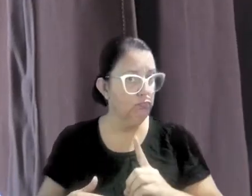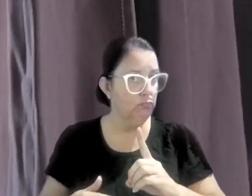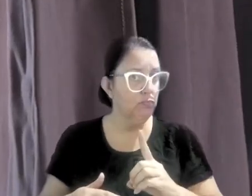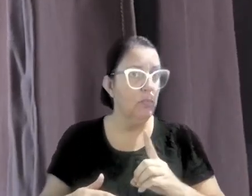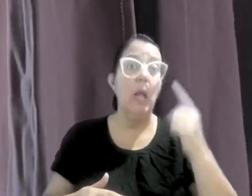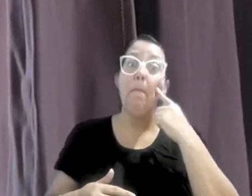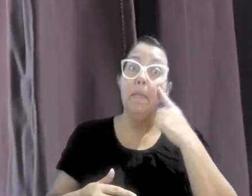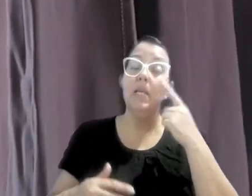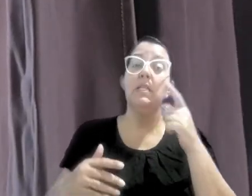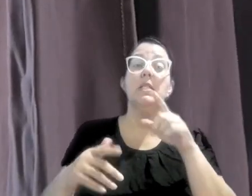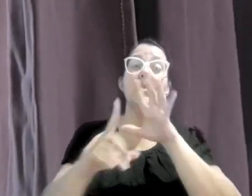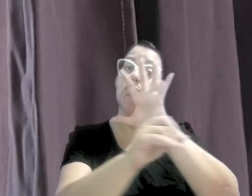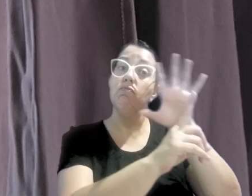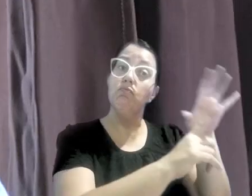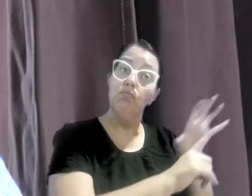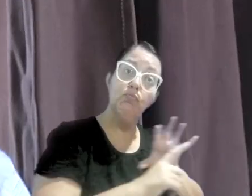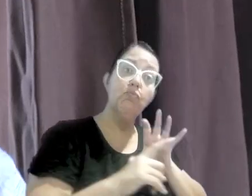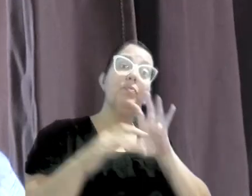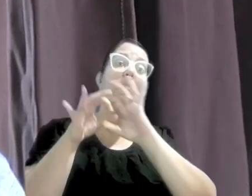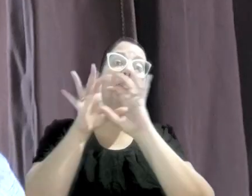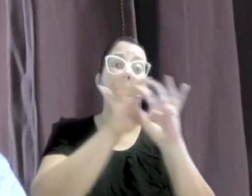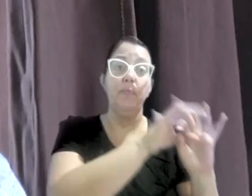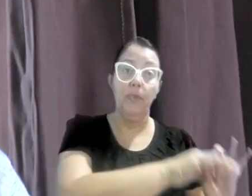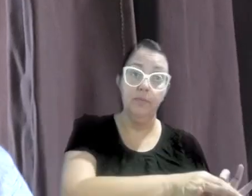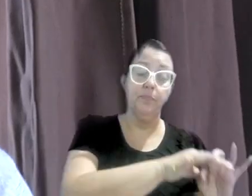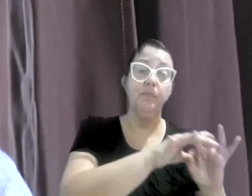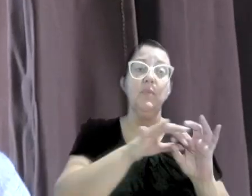Eu acho que nesse contexto de impactos difusos,